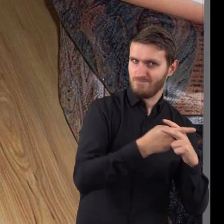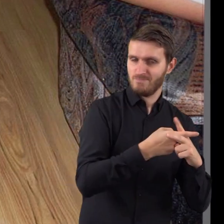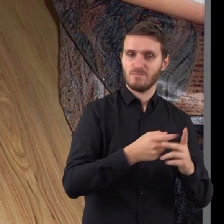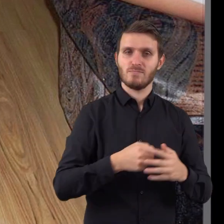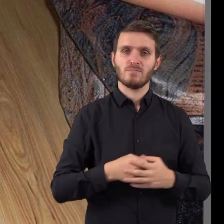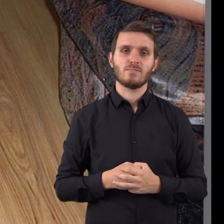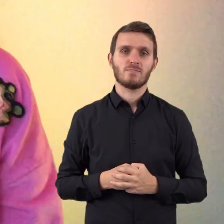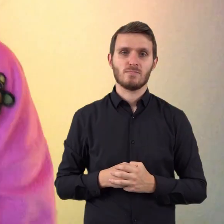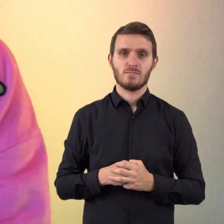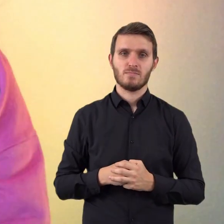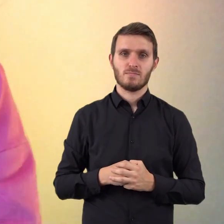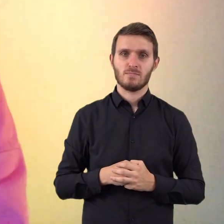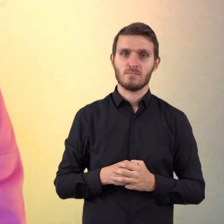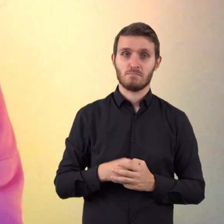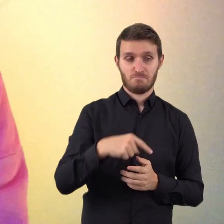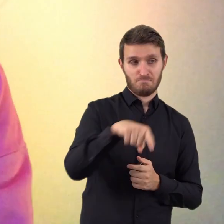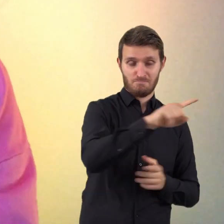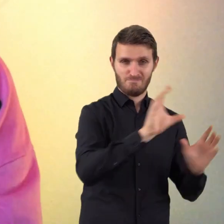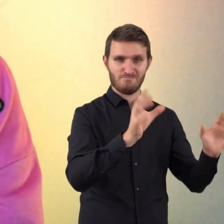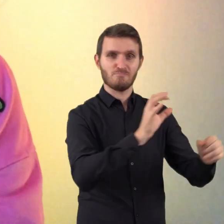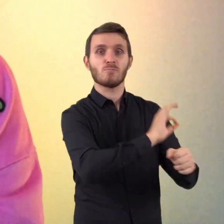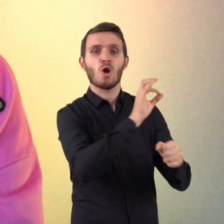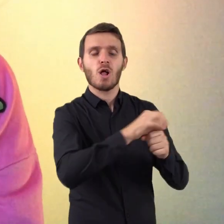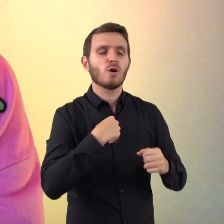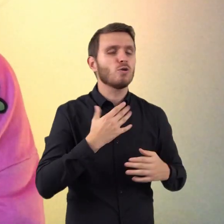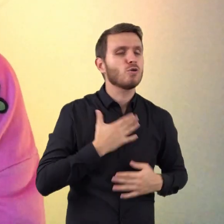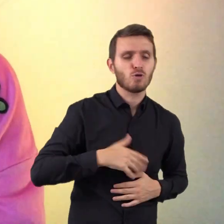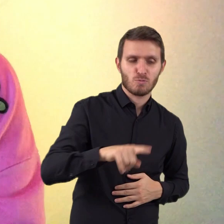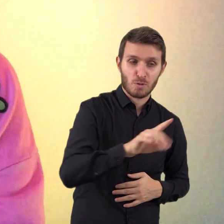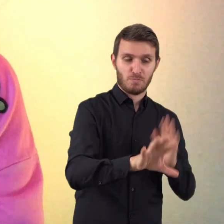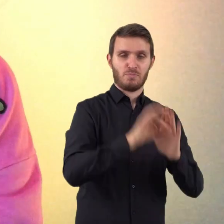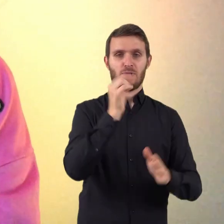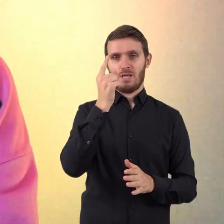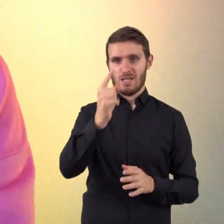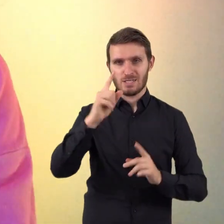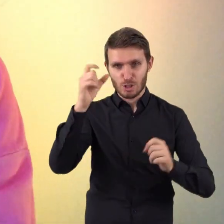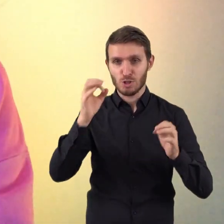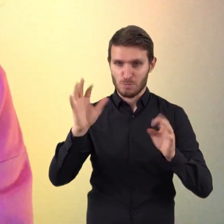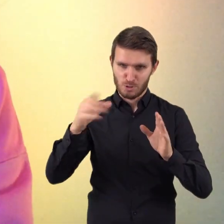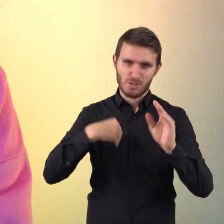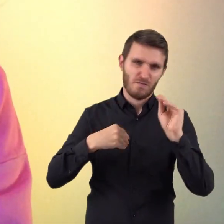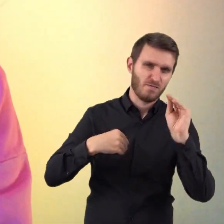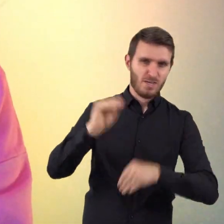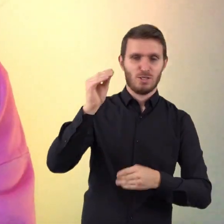Z tego cyklu wyjątkowo lubię zdjęcie o którym będę dziś więcej opowiadać.